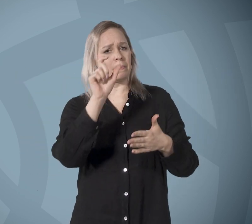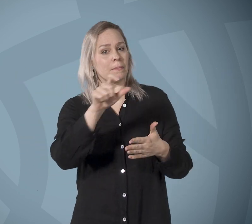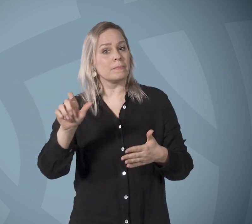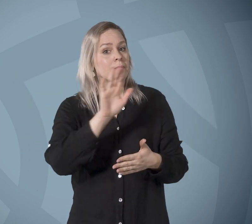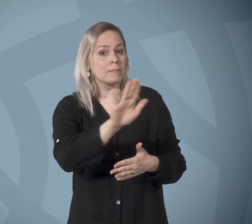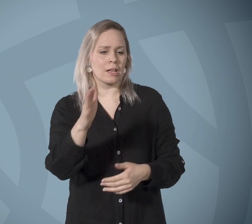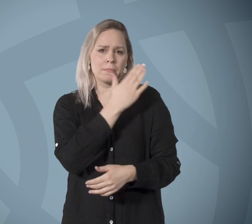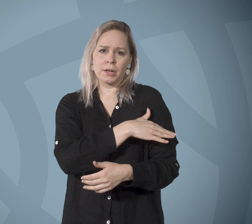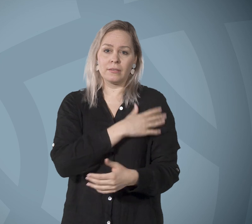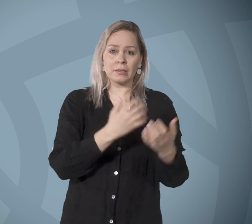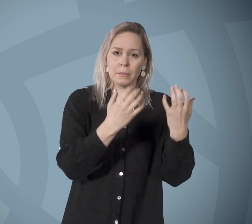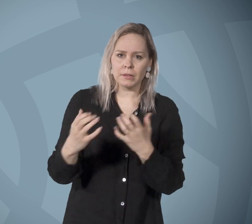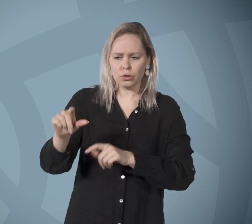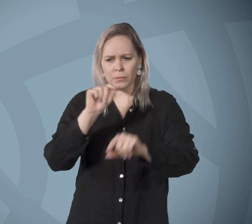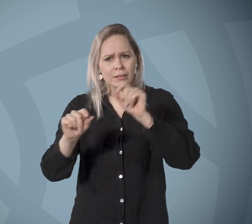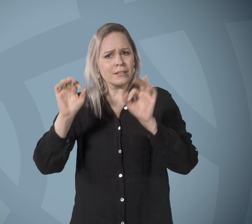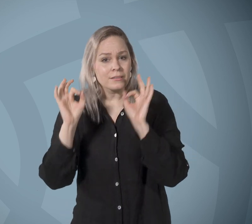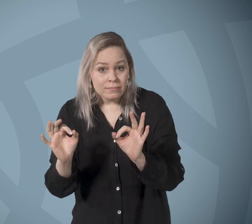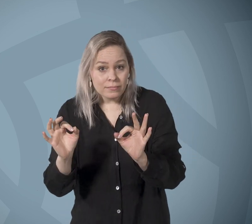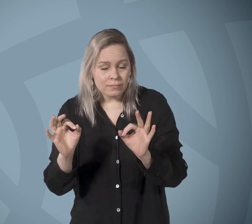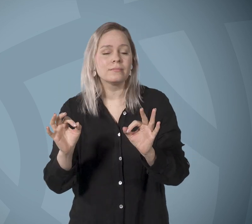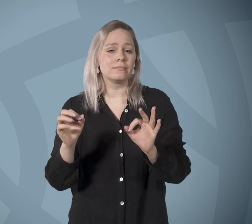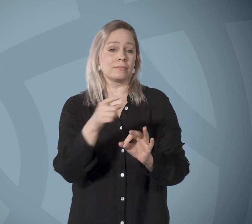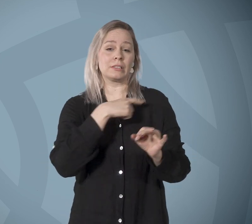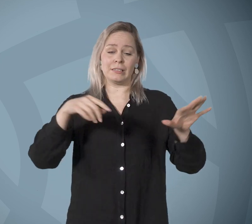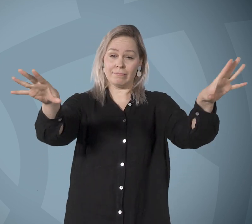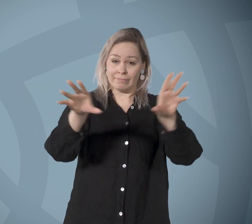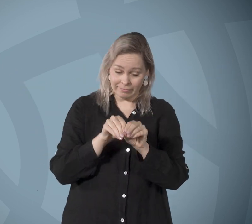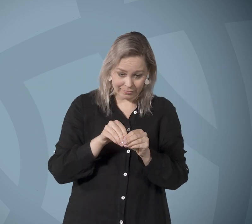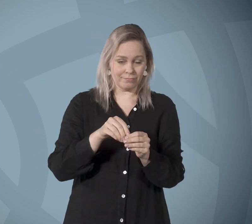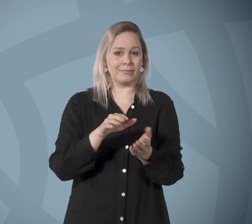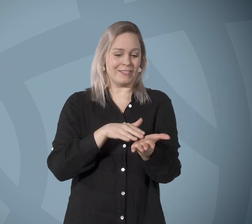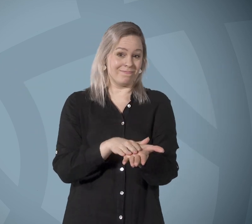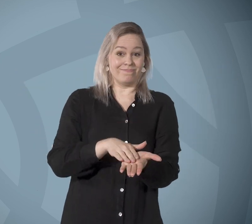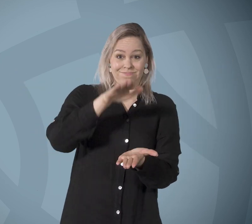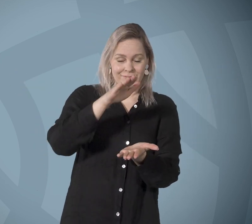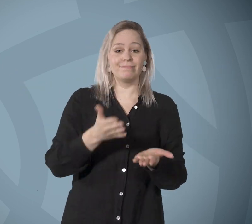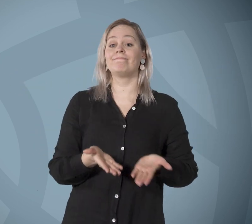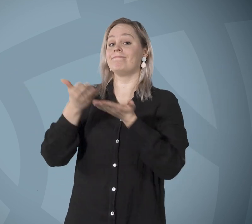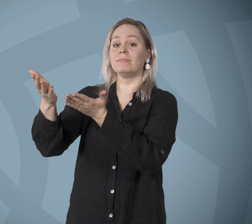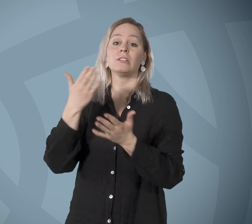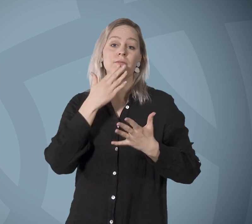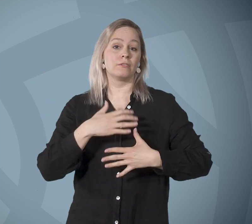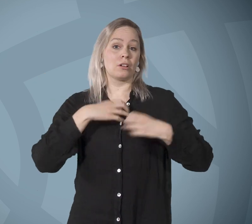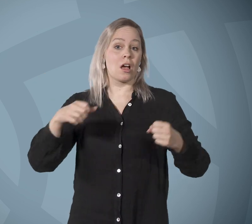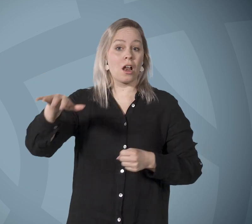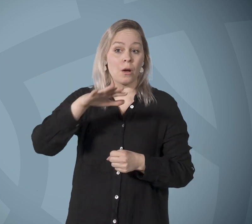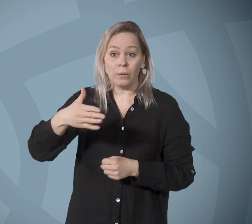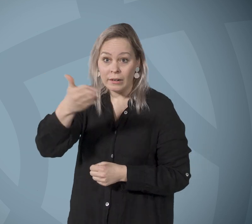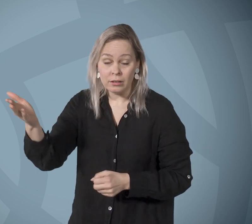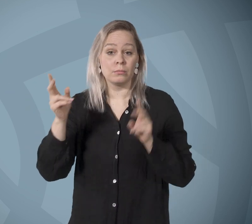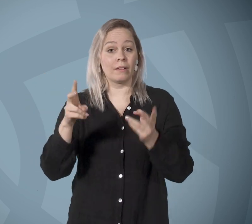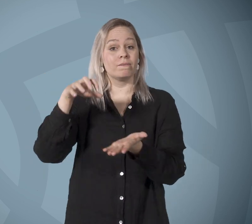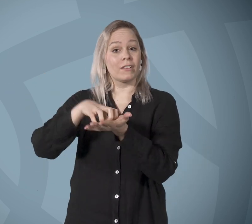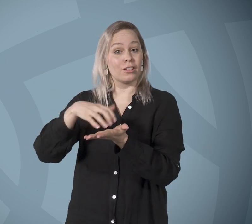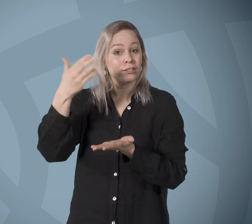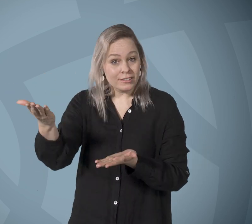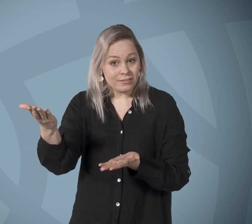että valtiolle viittomakielisten palvelutarpeiden huomioimisesta.